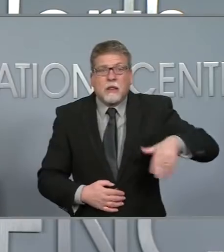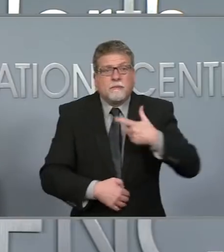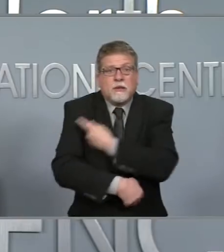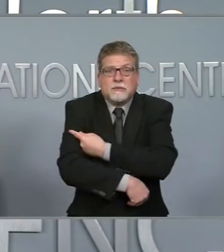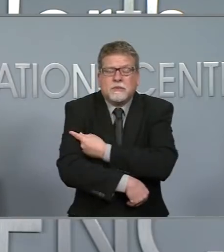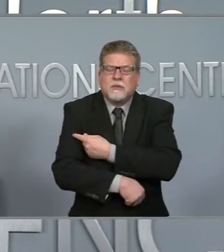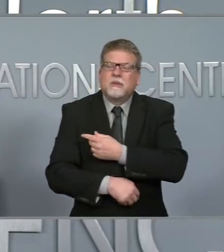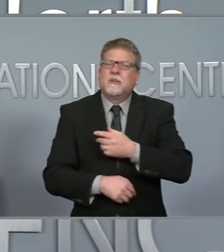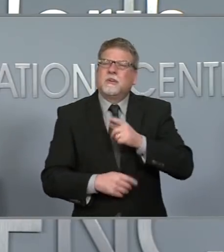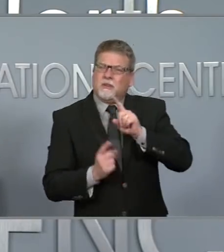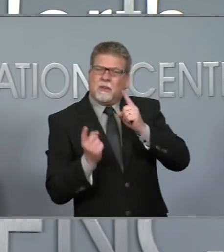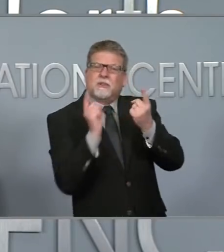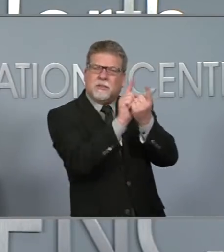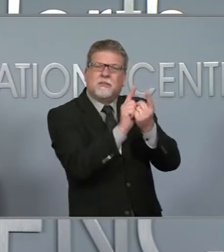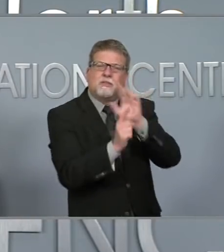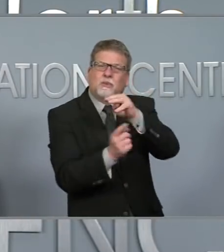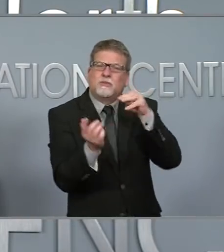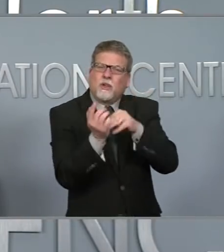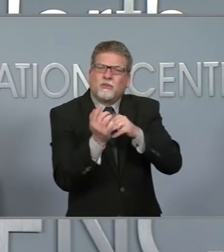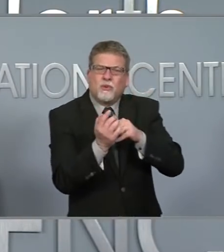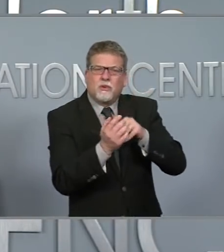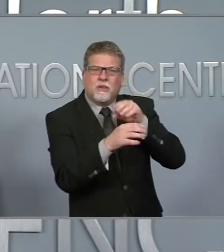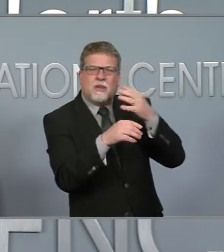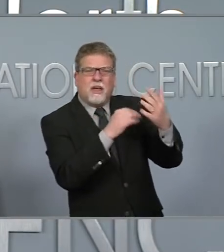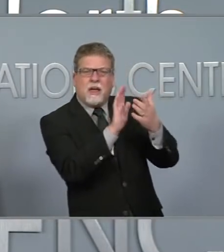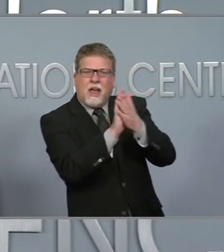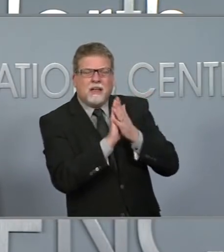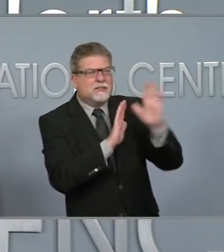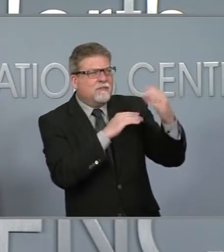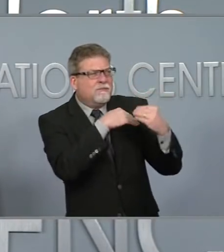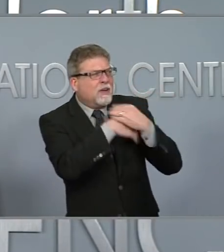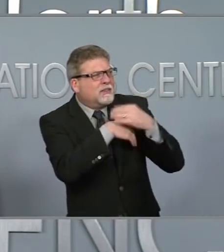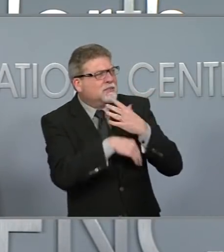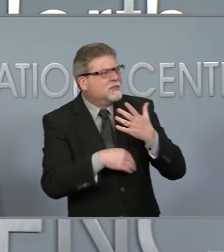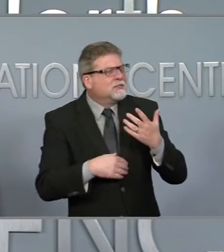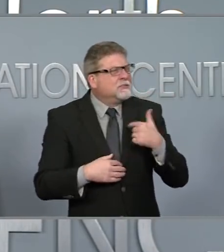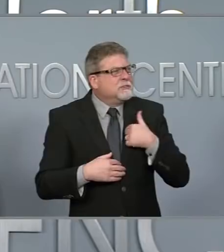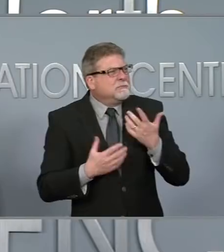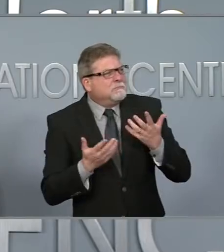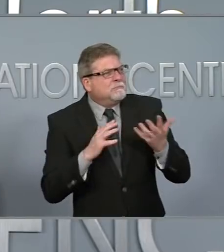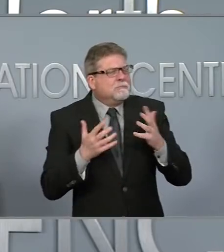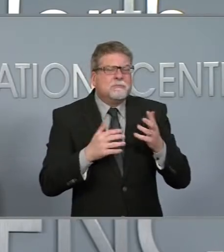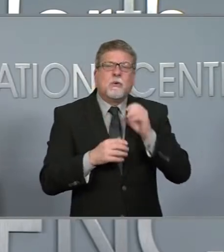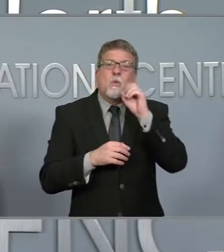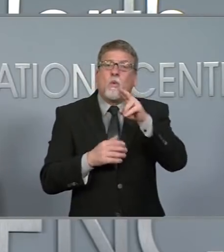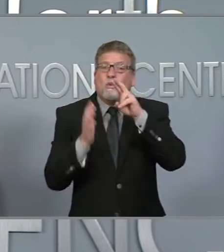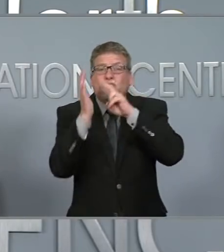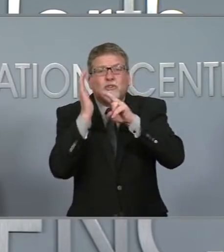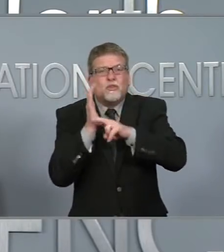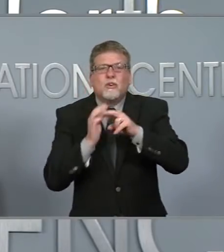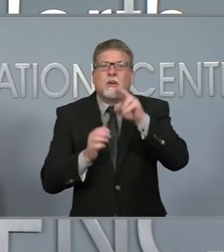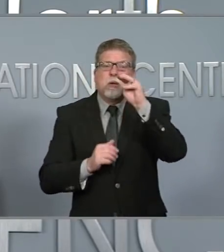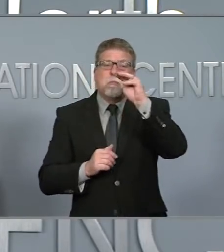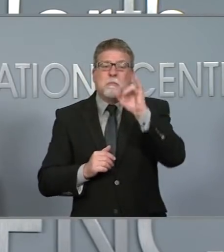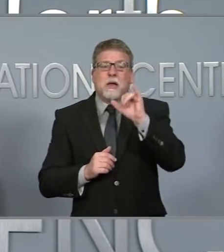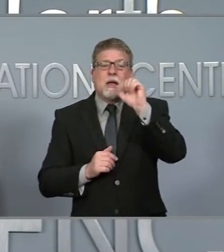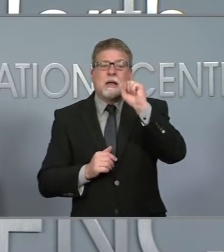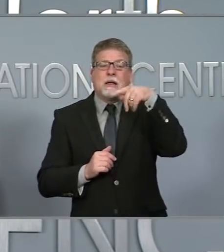North Carolina en CES, si usted dos sus niños no se han